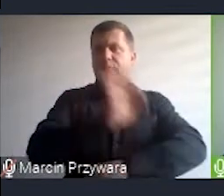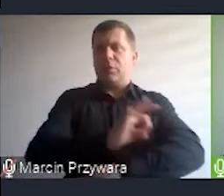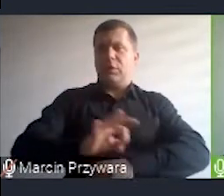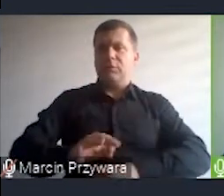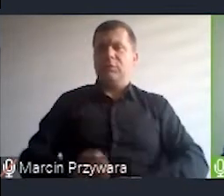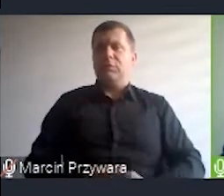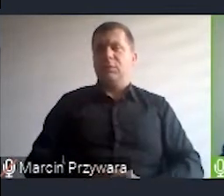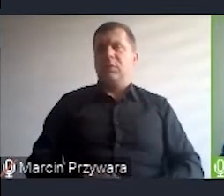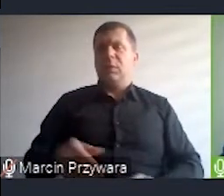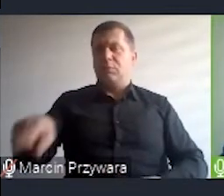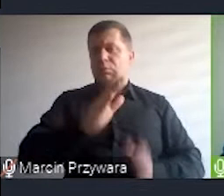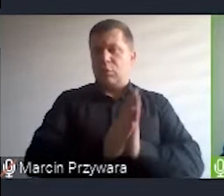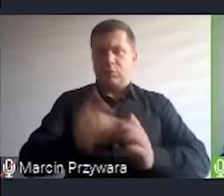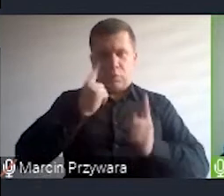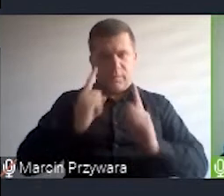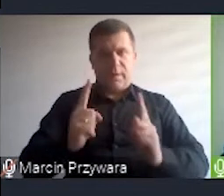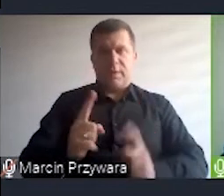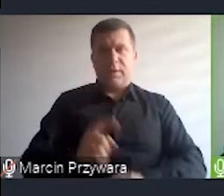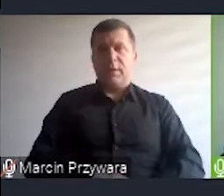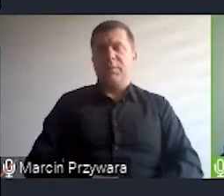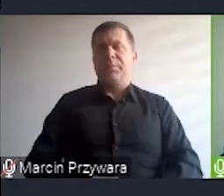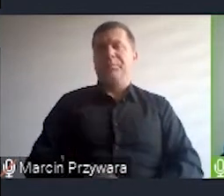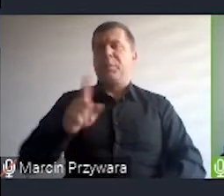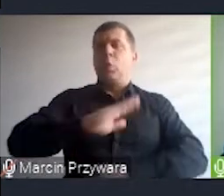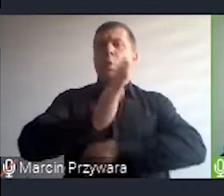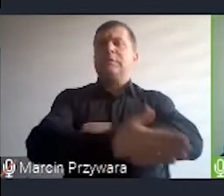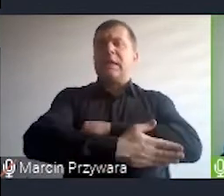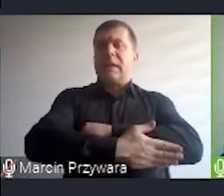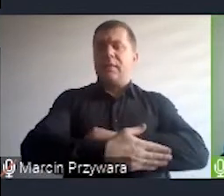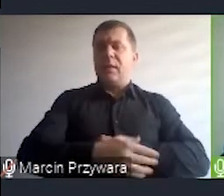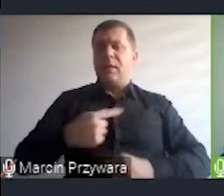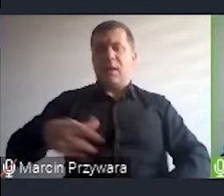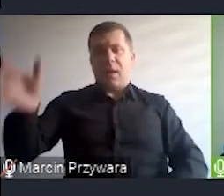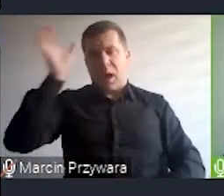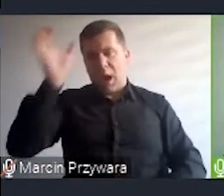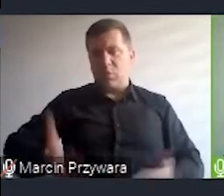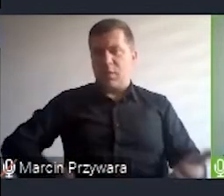Zwracajcie proszę na to uwagę, bo te uzasadnienia, które wam autor wniosku zostawił,